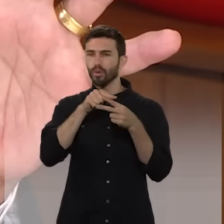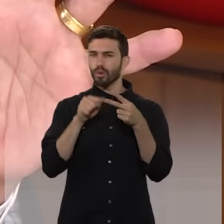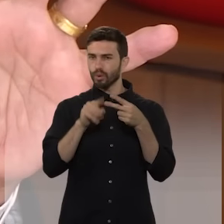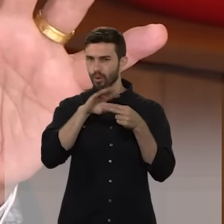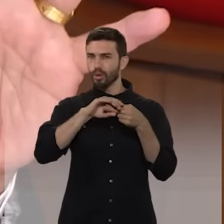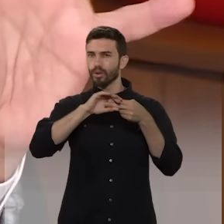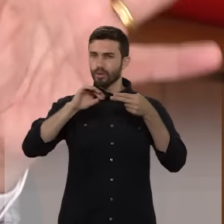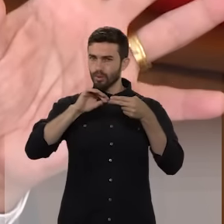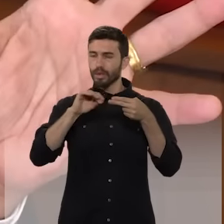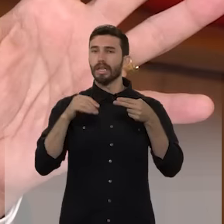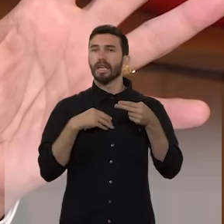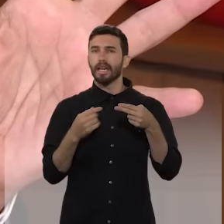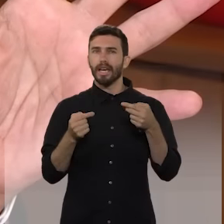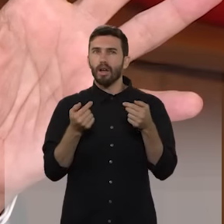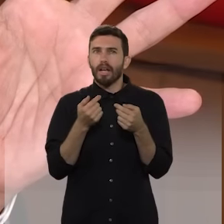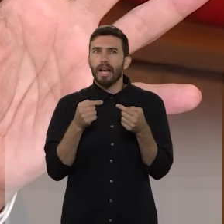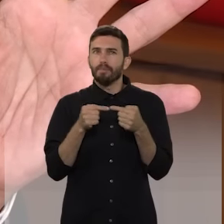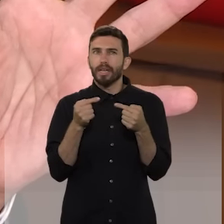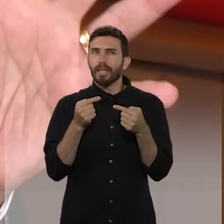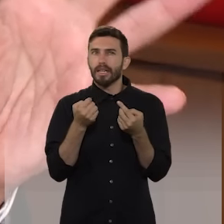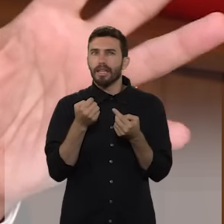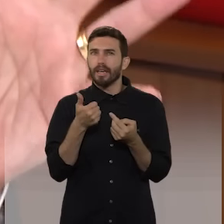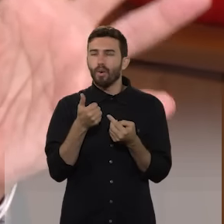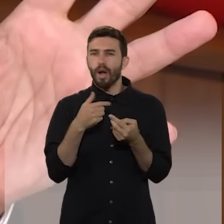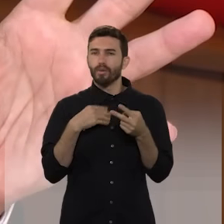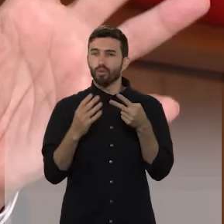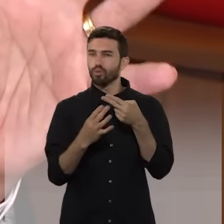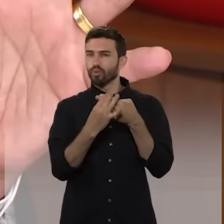é como se não houvesse fronteiras entre os dois países para a produção.